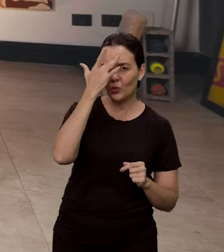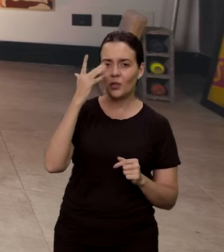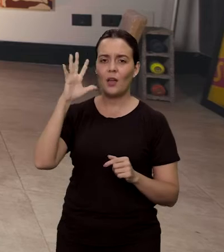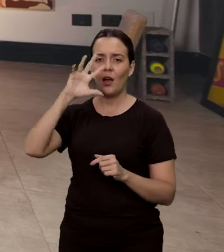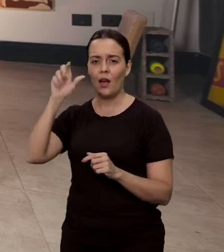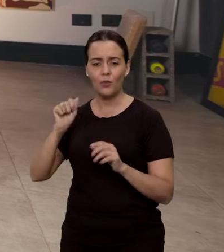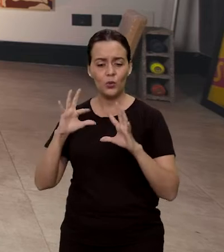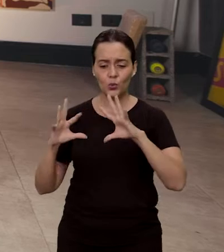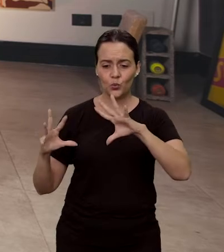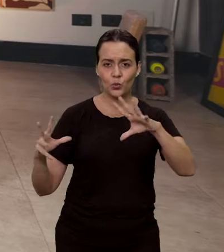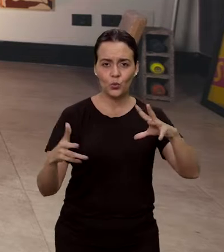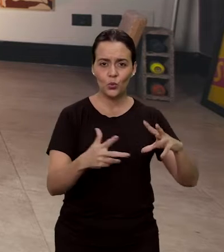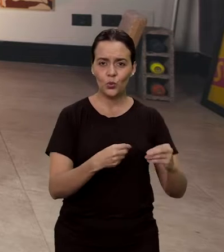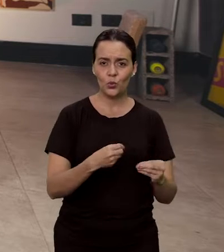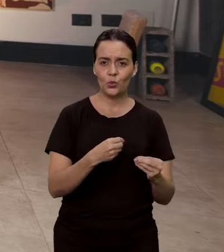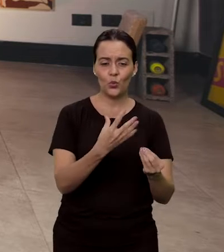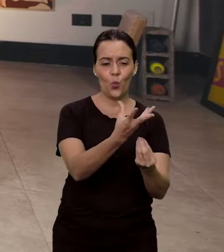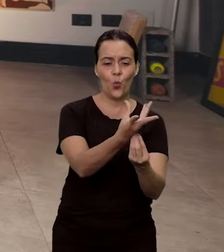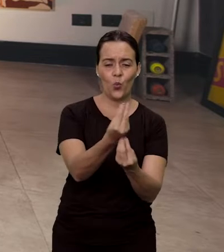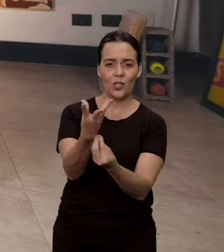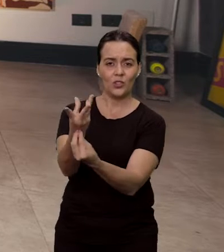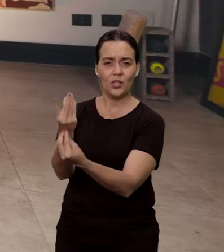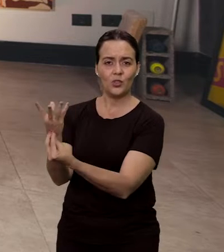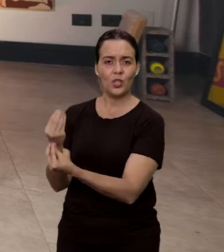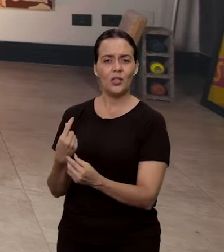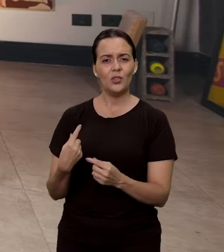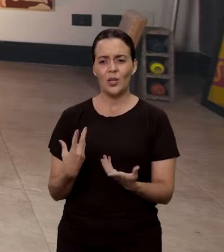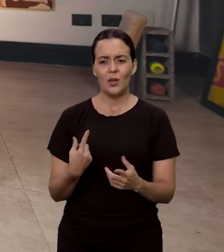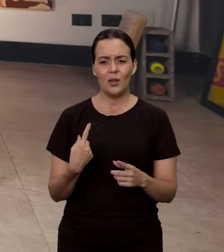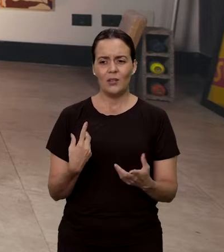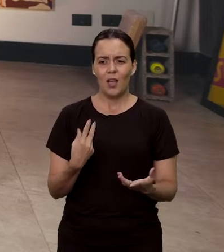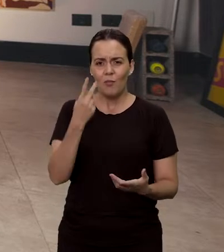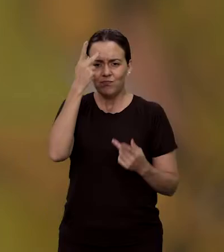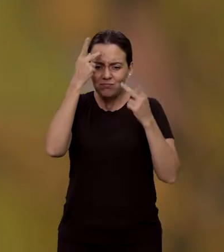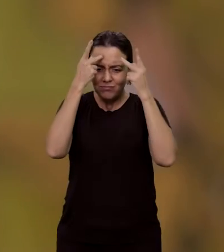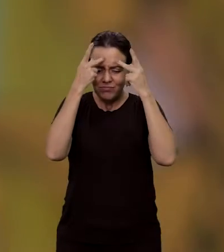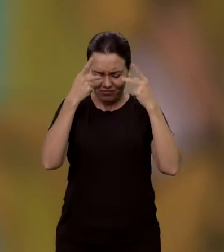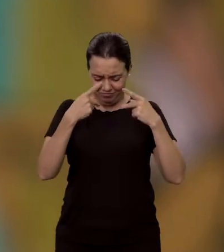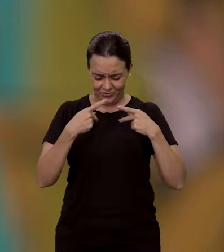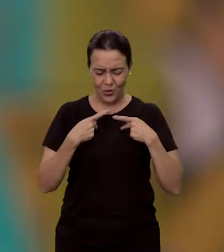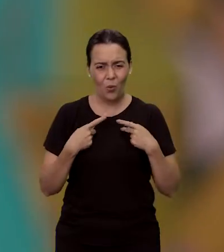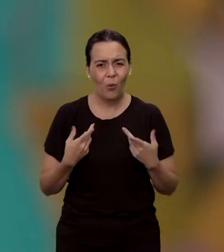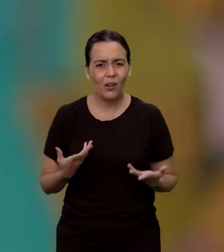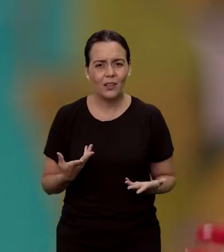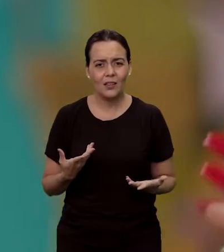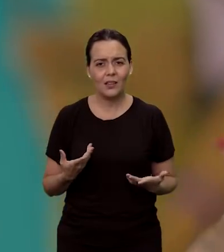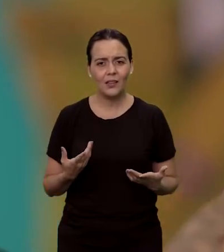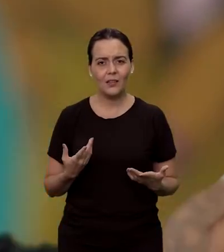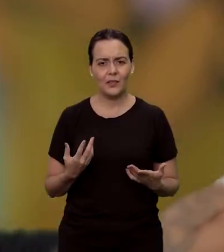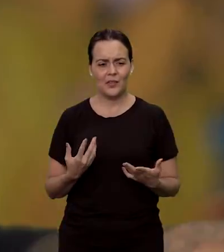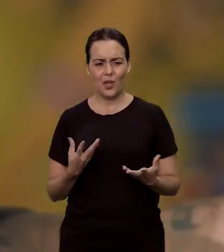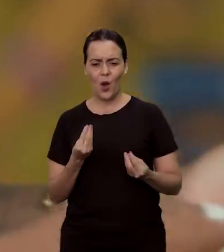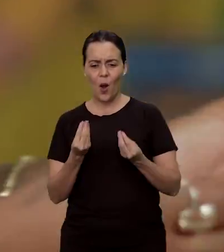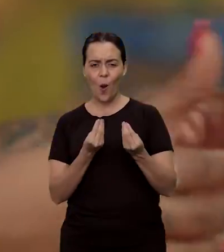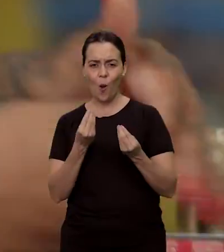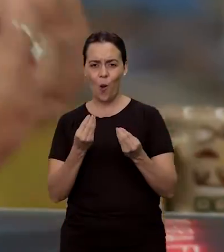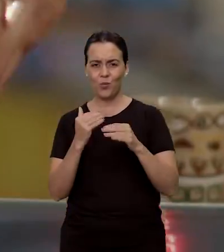porque é de um egocentrismo você ter uma régua para entendimento da arte. A gente estava falando,